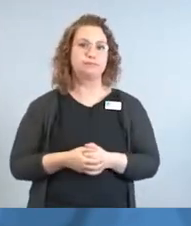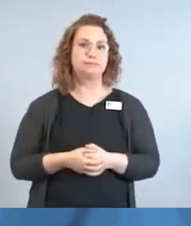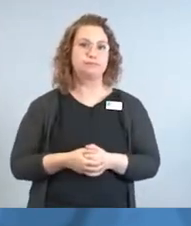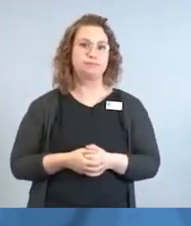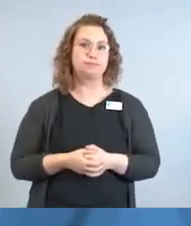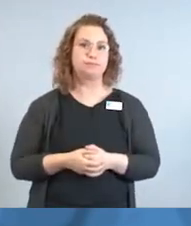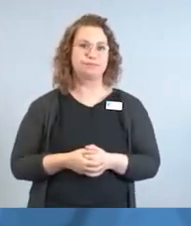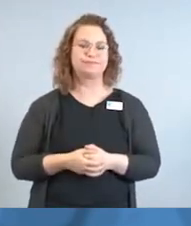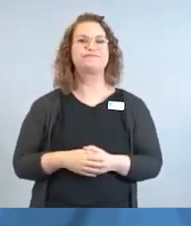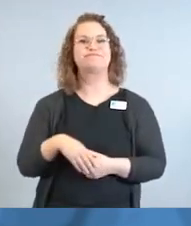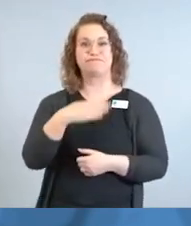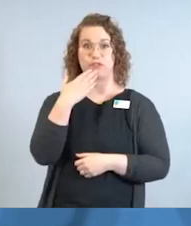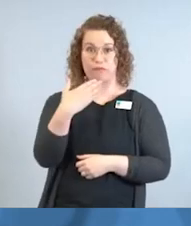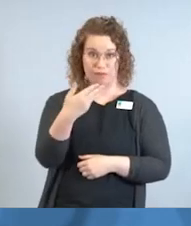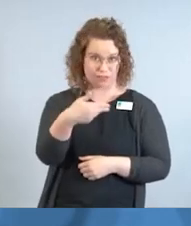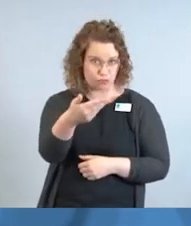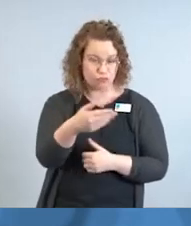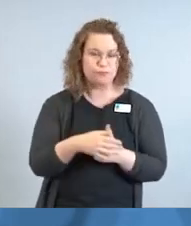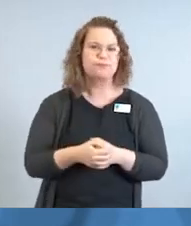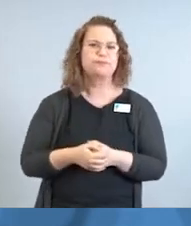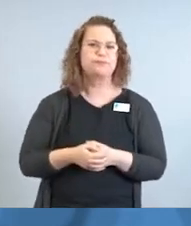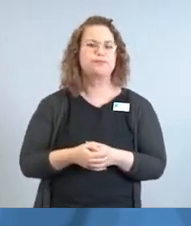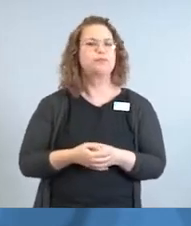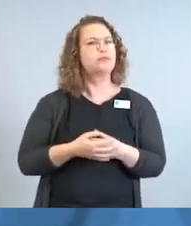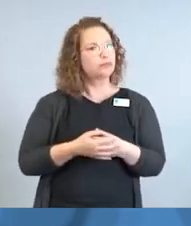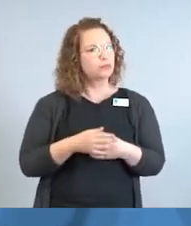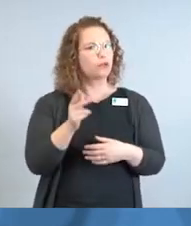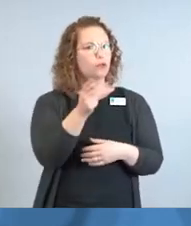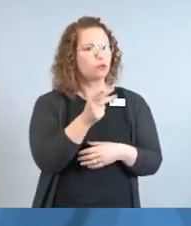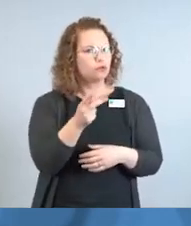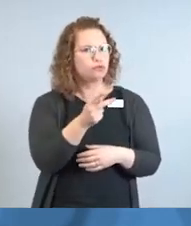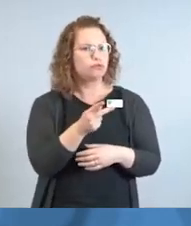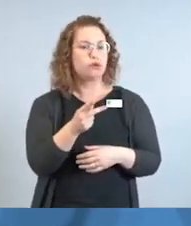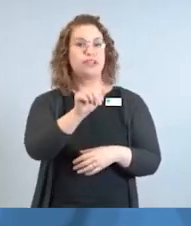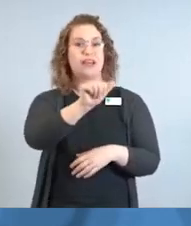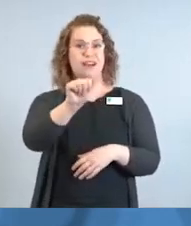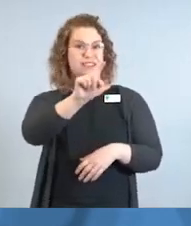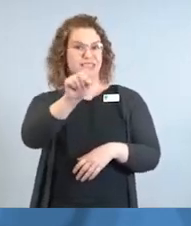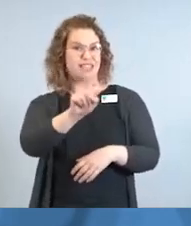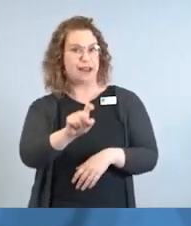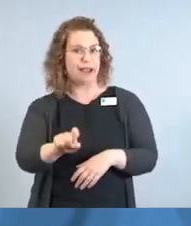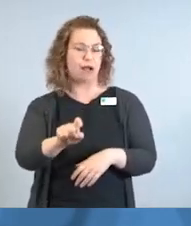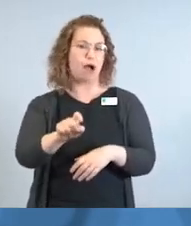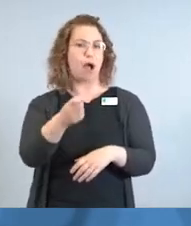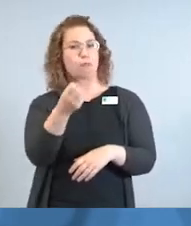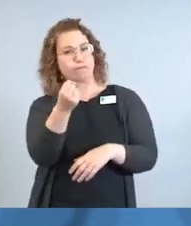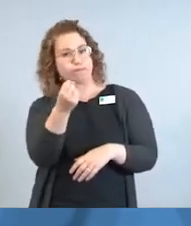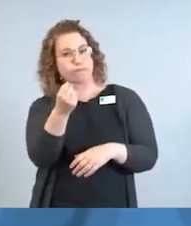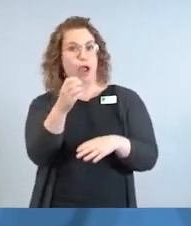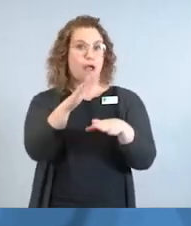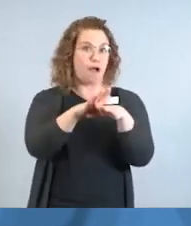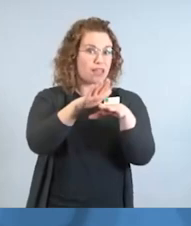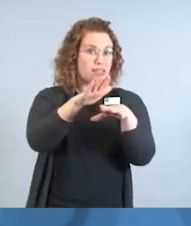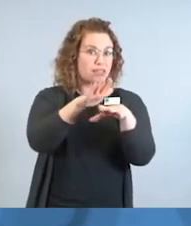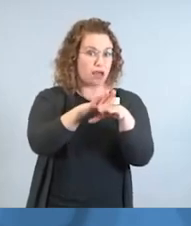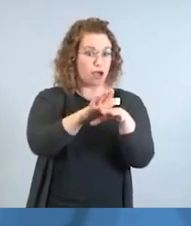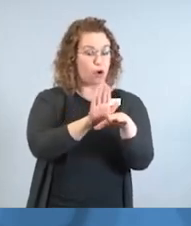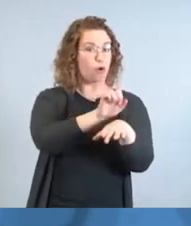Hyvä, kiitoksia. Ovatko nämä Astra Zenecan mahdolliset haitat todennäköisempia ensimmäisen vai toisen rokoteannoksen jälkeen?